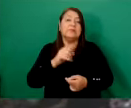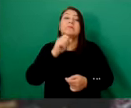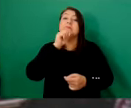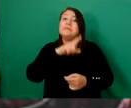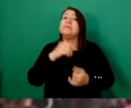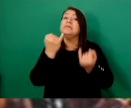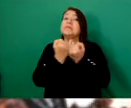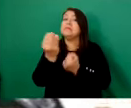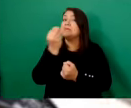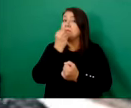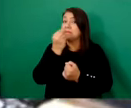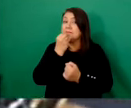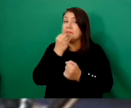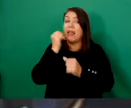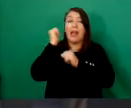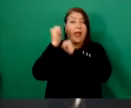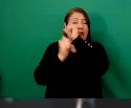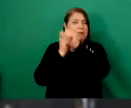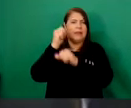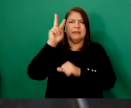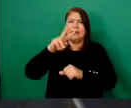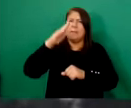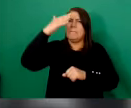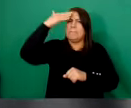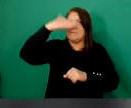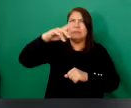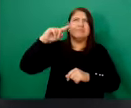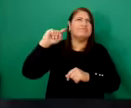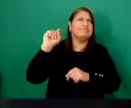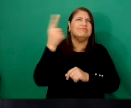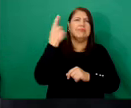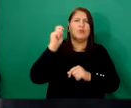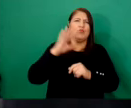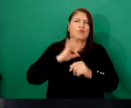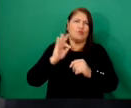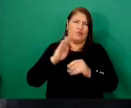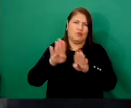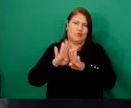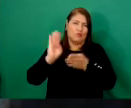Definitivamente la comida árabe es una de las más populares y deliciosas en todo el